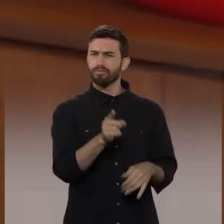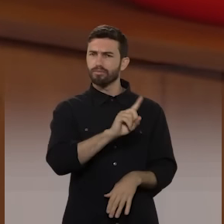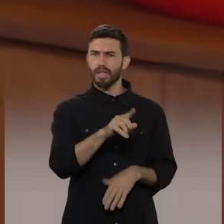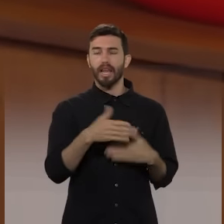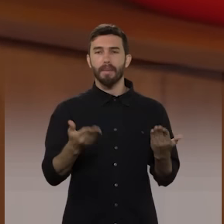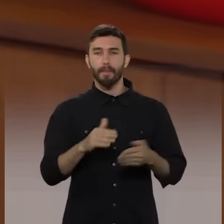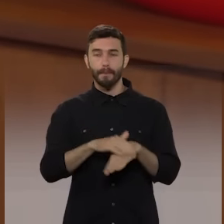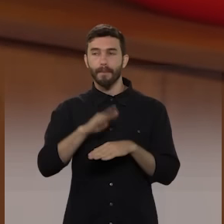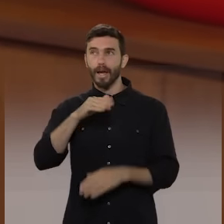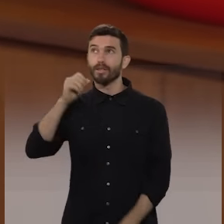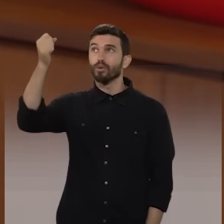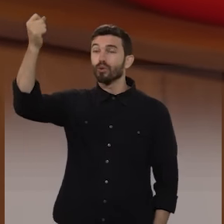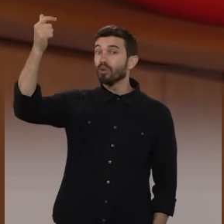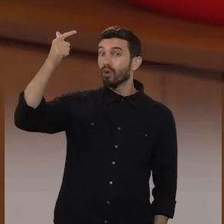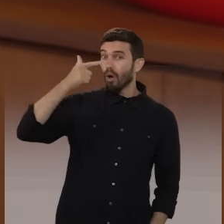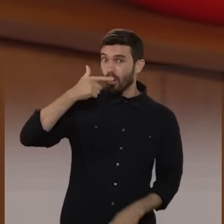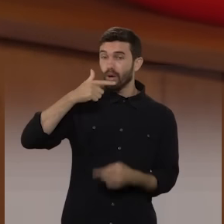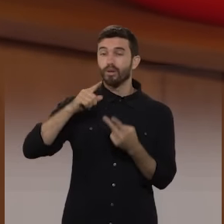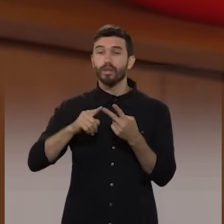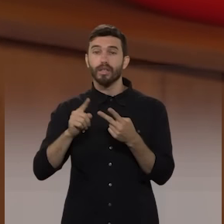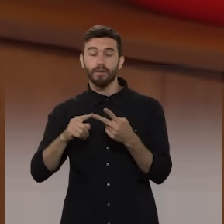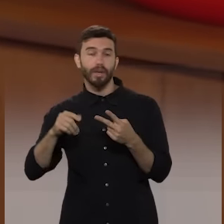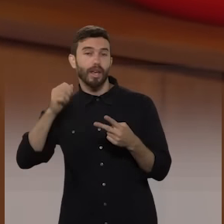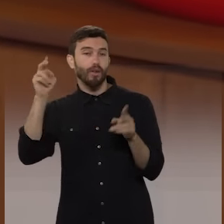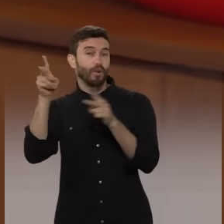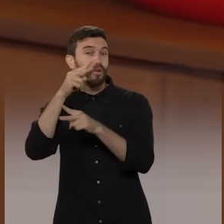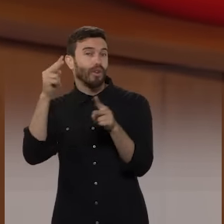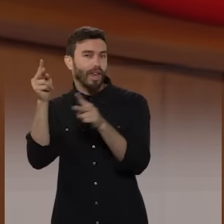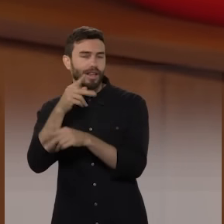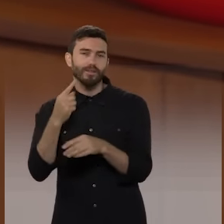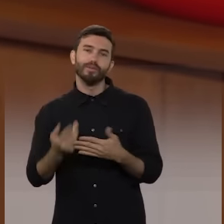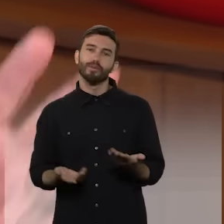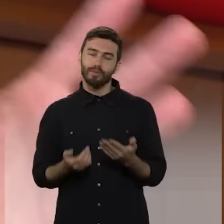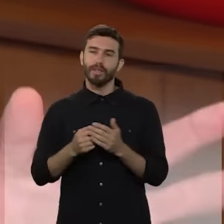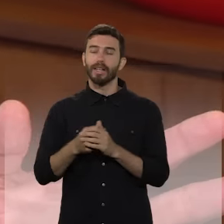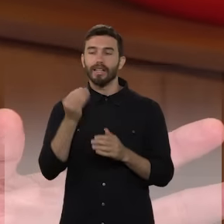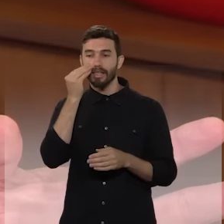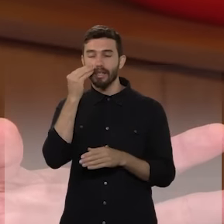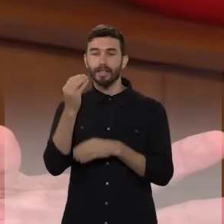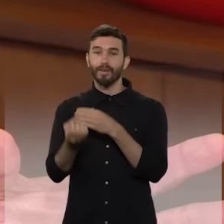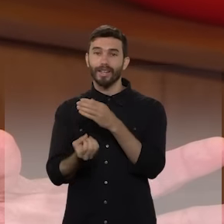energia. E essas fontes de energia elas estão, normalmente, como em qualquer país, em locais